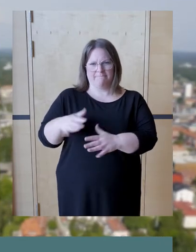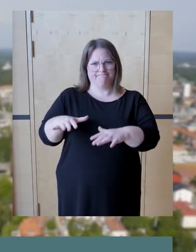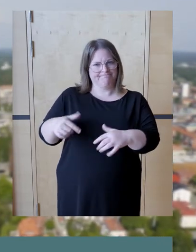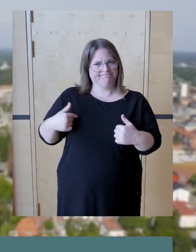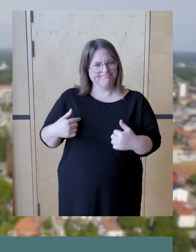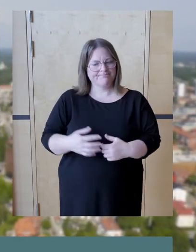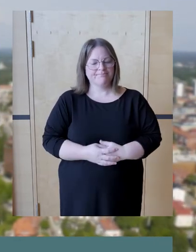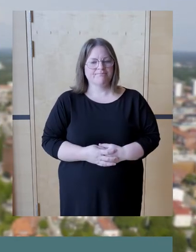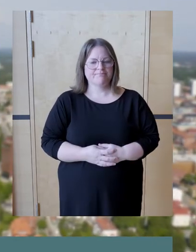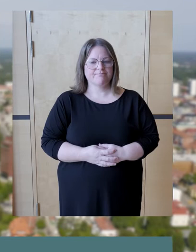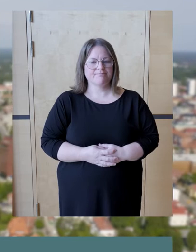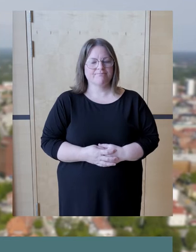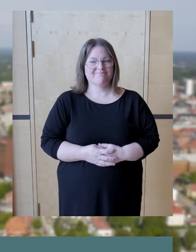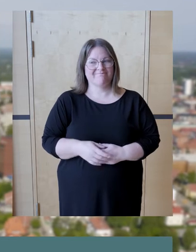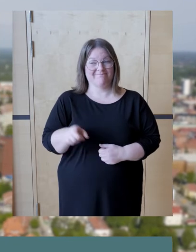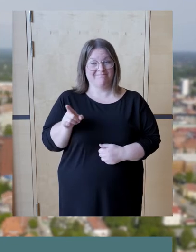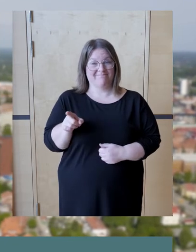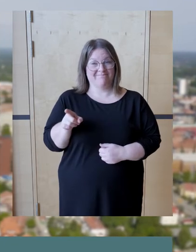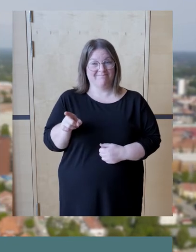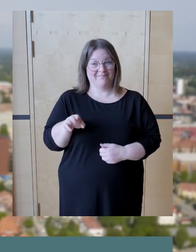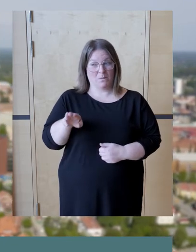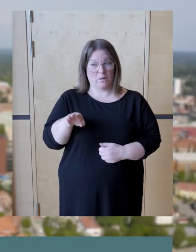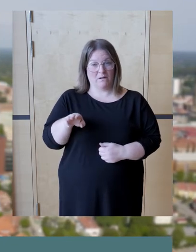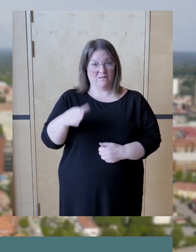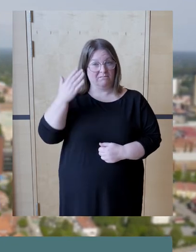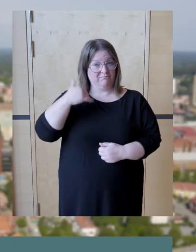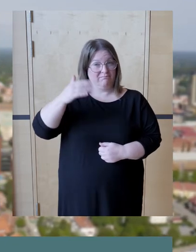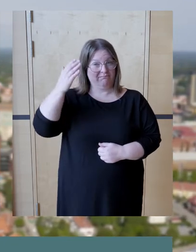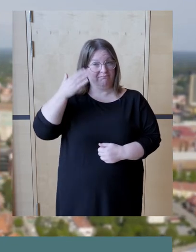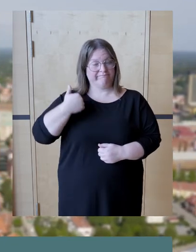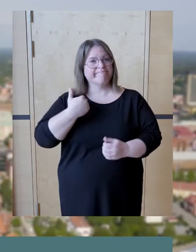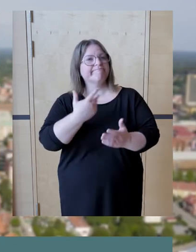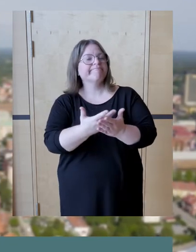Andreas Moderaterna har tidigare gått ut med att de tycker att det är så viktigt